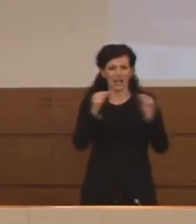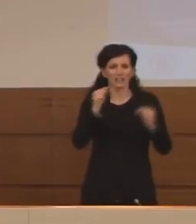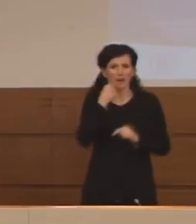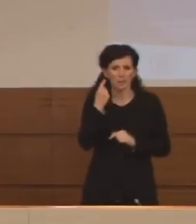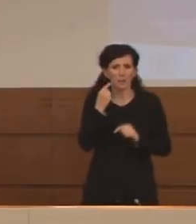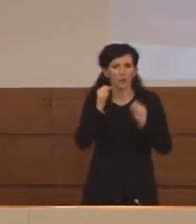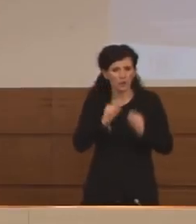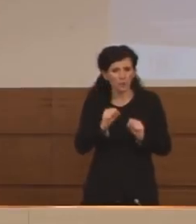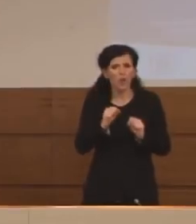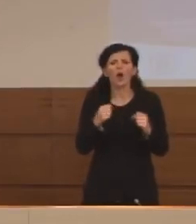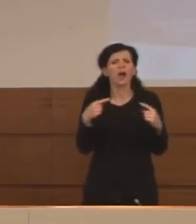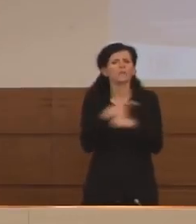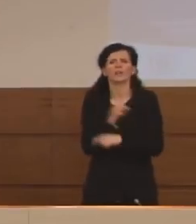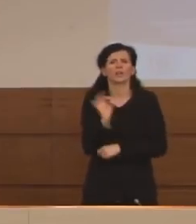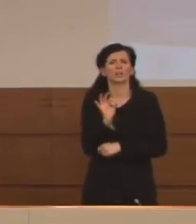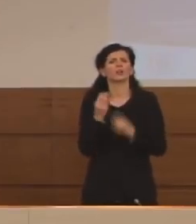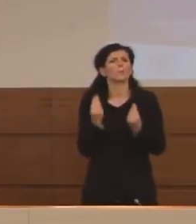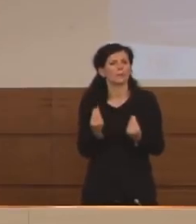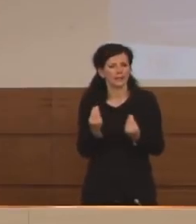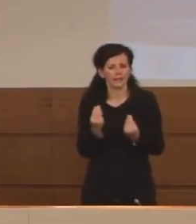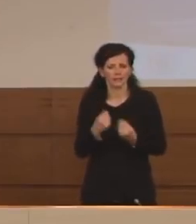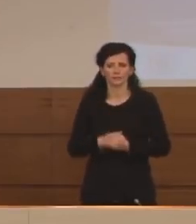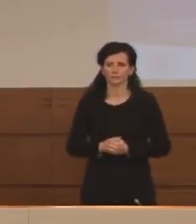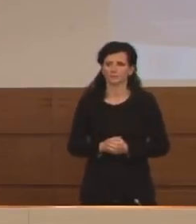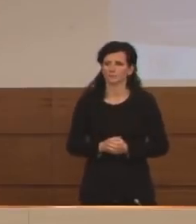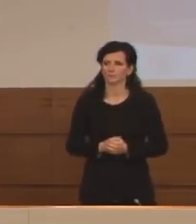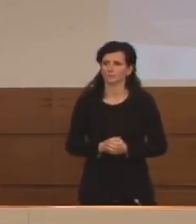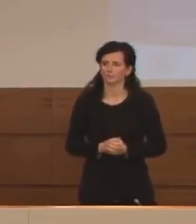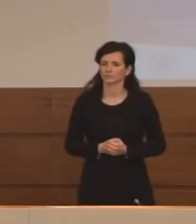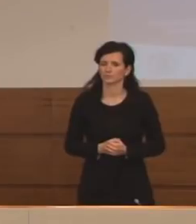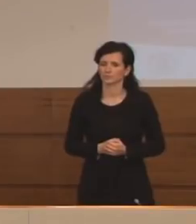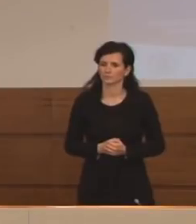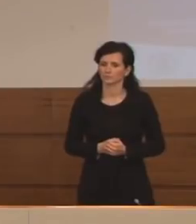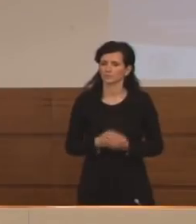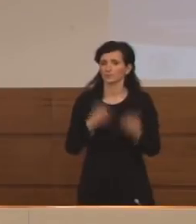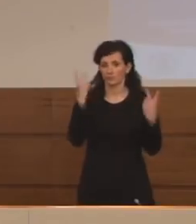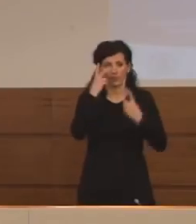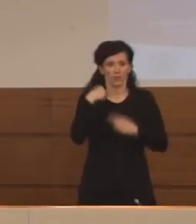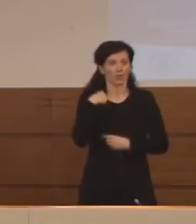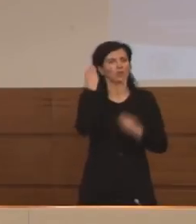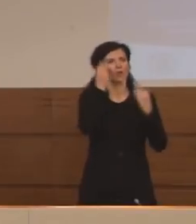Io ritengo sia molto imporatnte fare diagnosi subito. Non è un problema solo italiano.